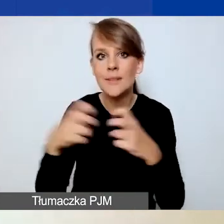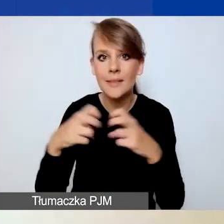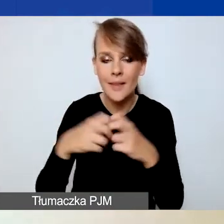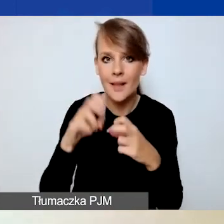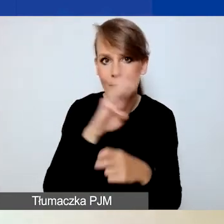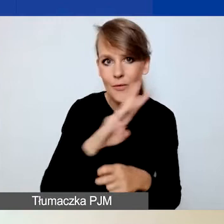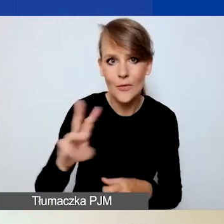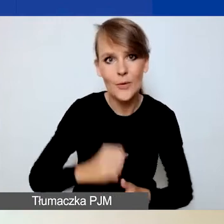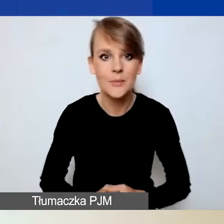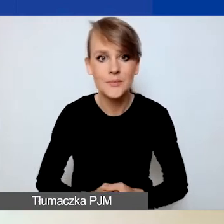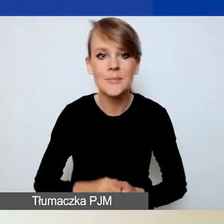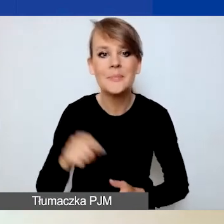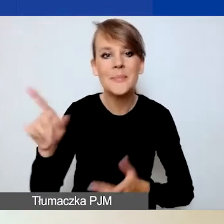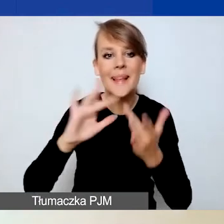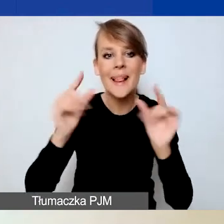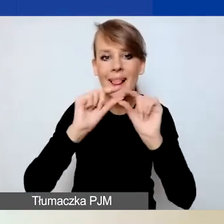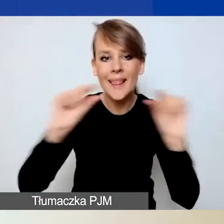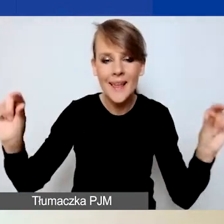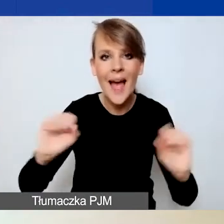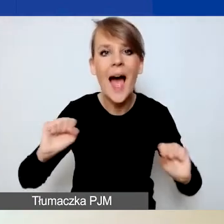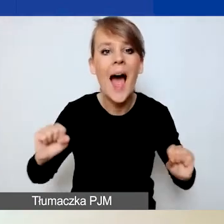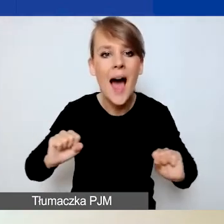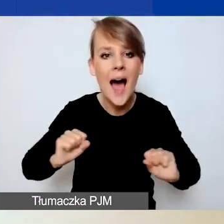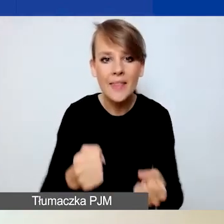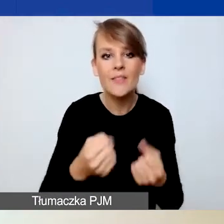Tutaj już padał ten link: aktywniobywatele-regionalny.org.pl,